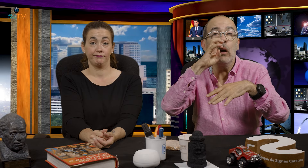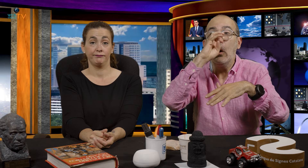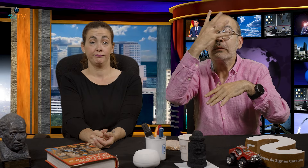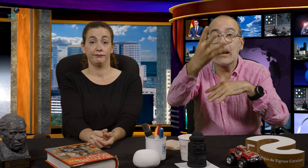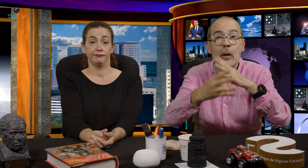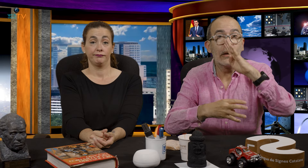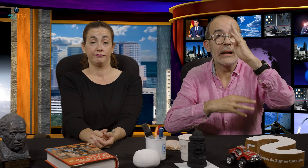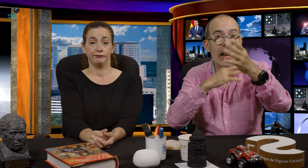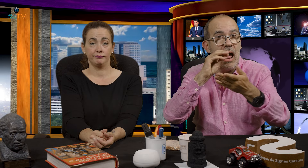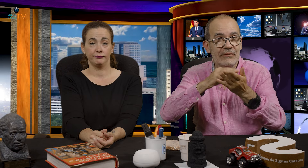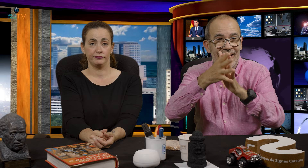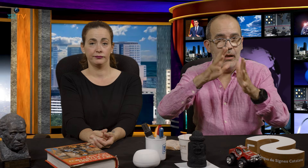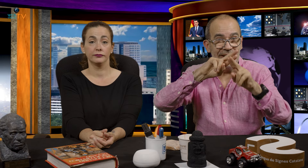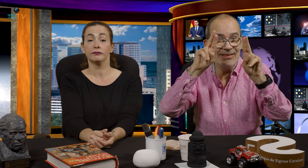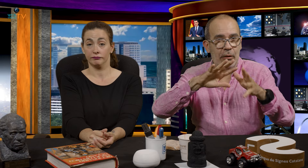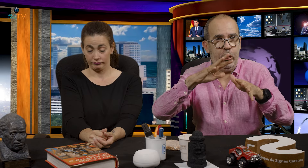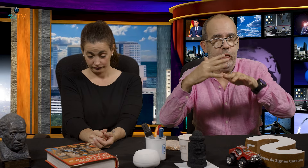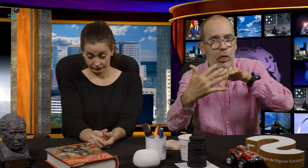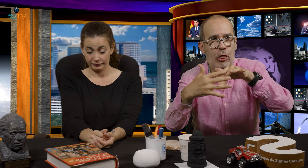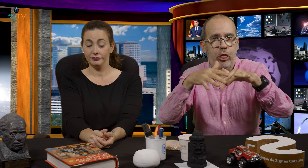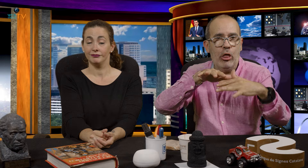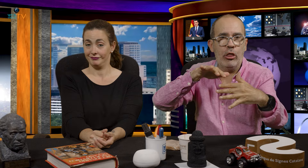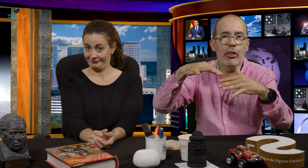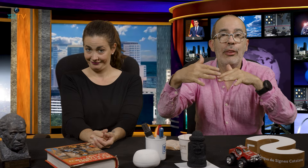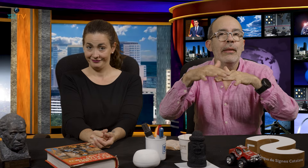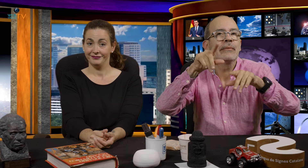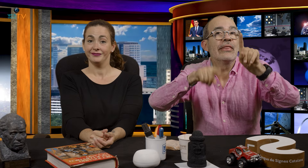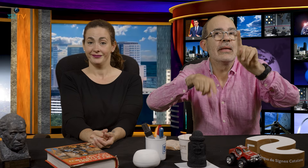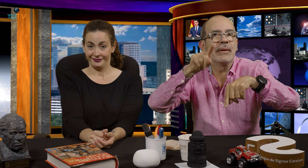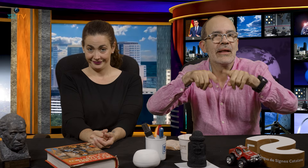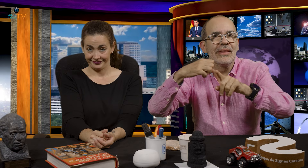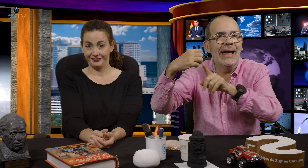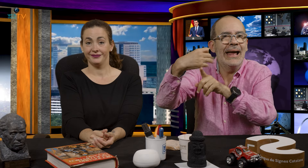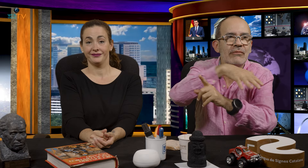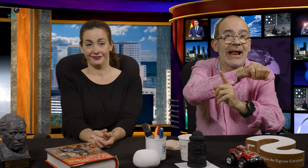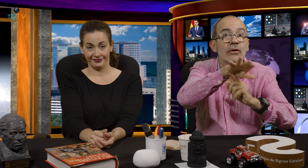Cada cuatro años va experimentando cambios en función de la influencia